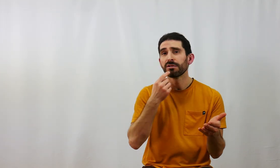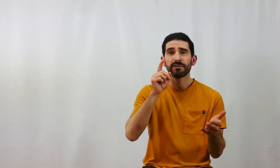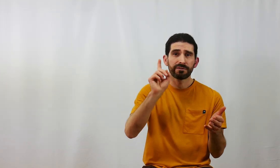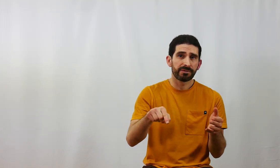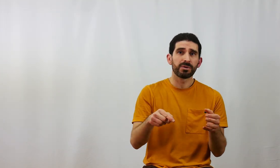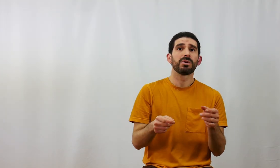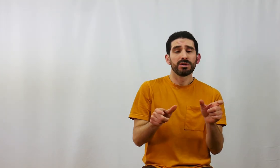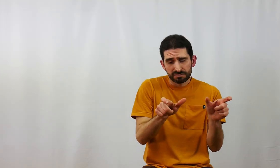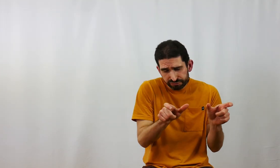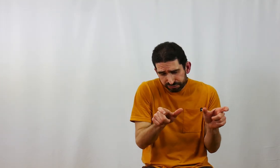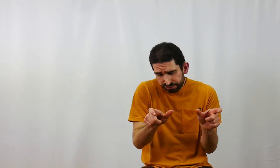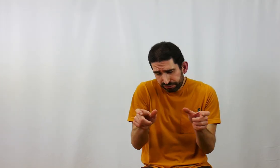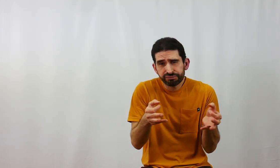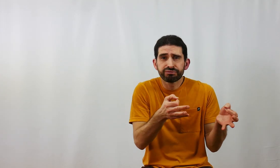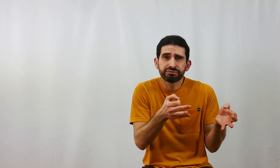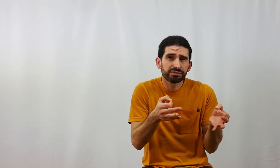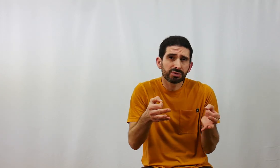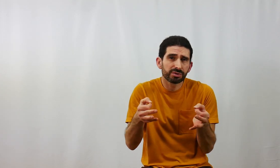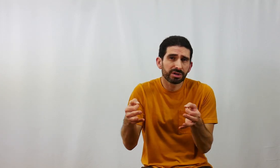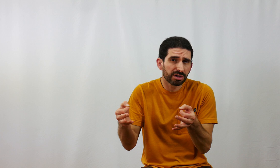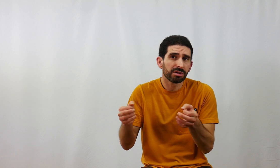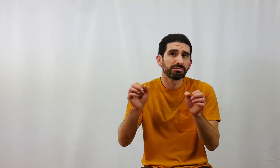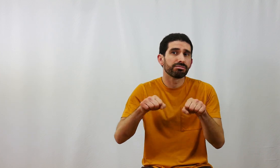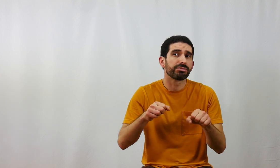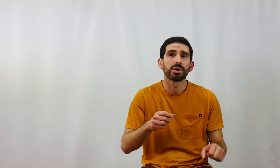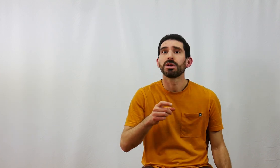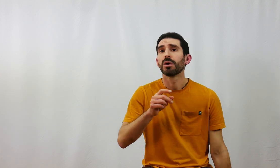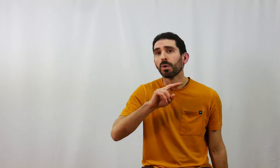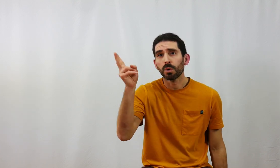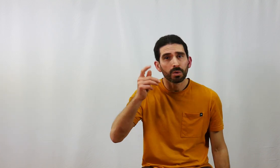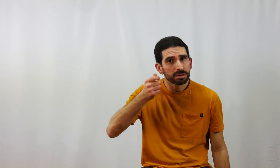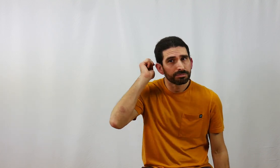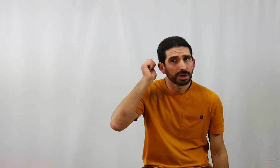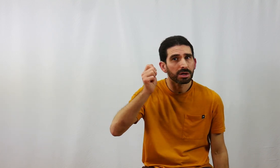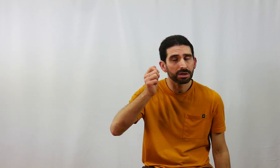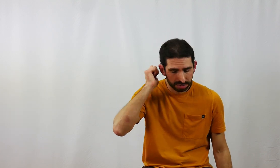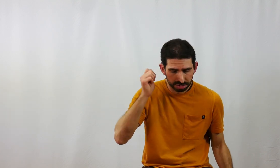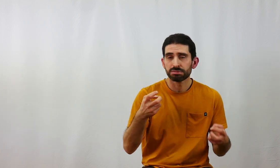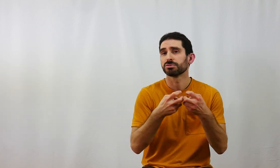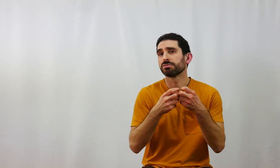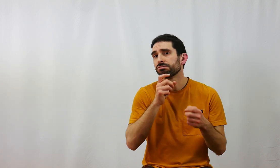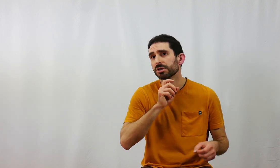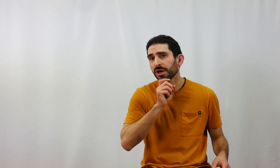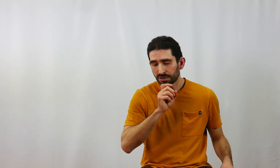Il faut alors surveiller régulièrement en utilisant un autre peigne, en métal par exemple.